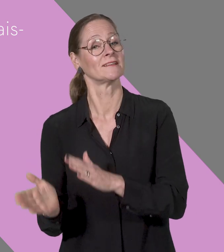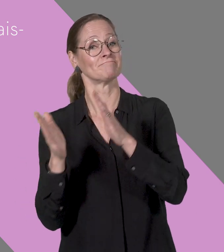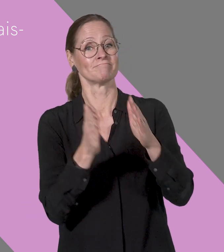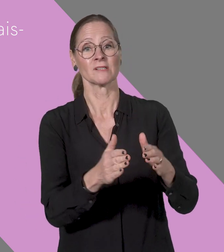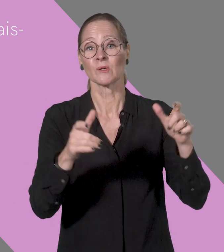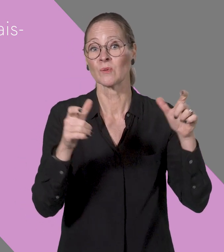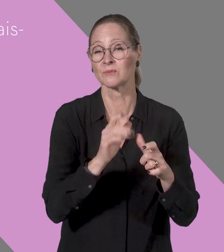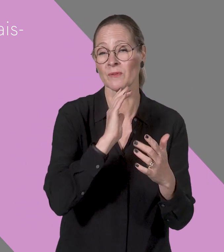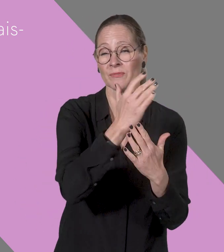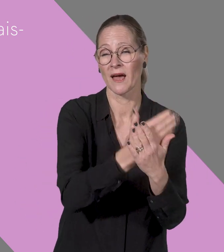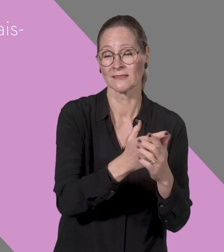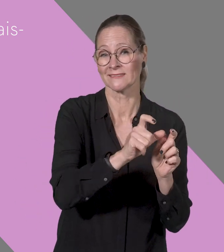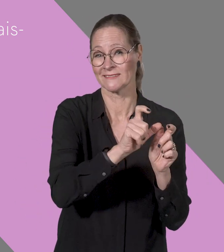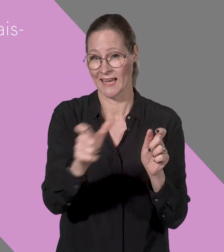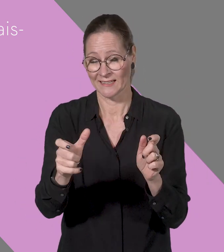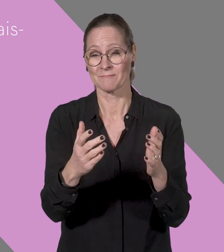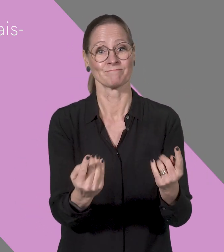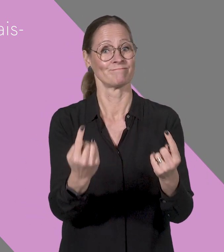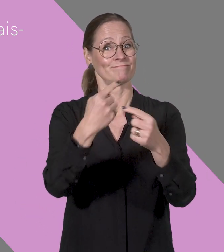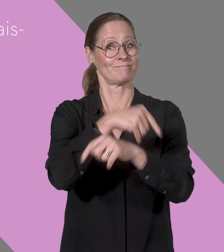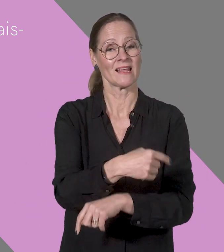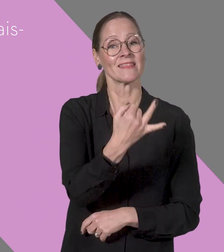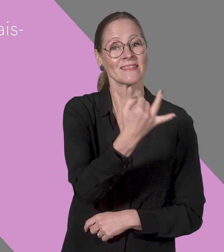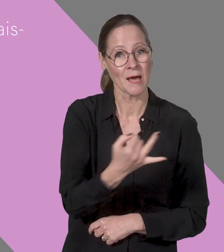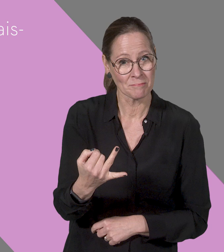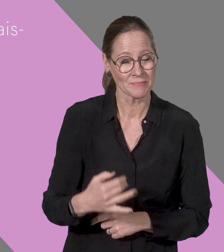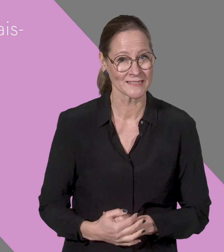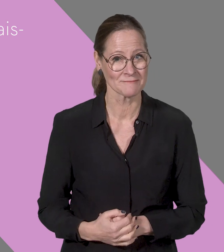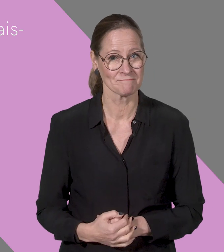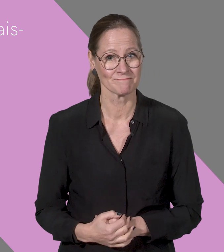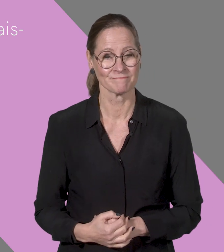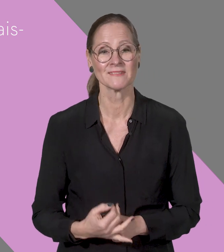Yhdistystarinat-sarjassa on vuorossa vuonna 1898 perustettu -